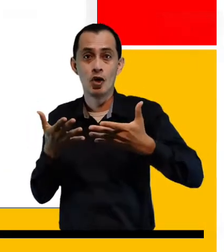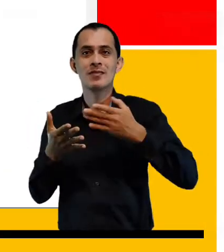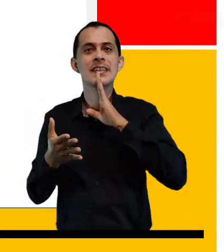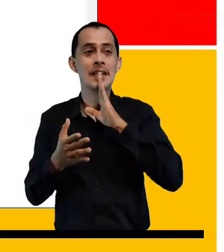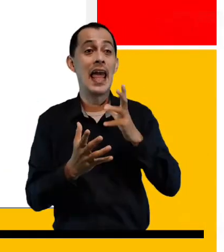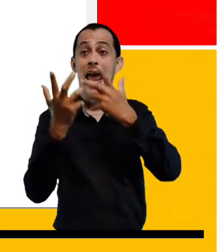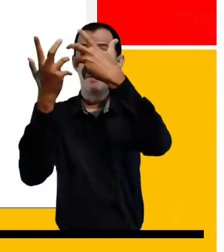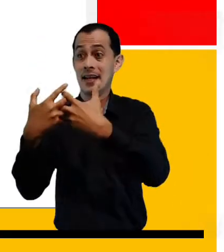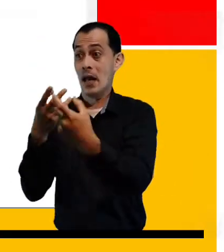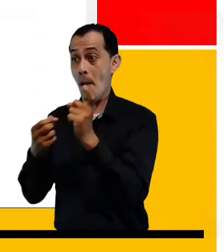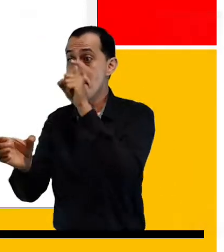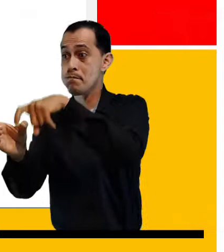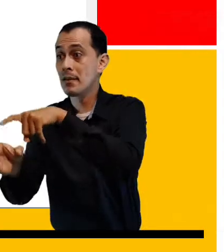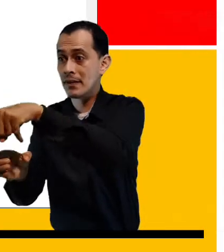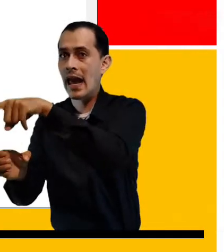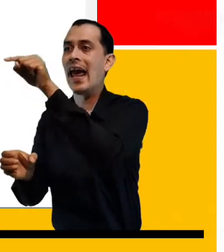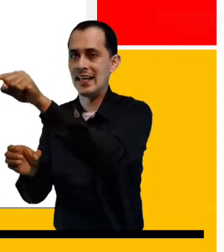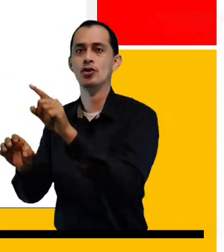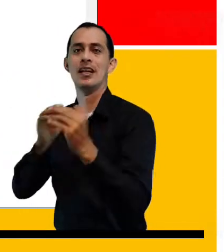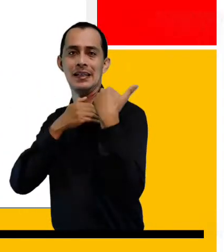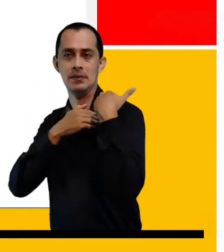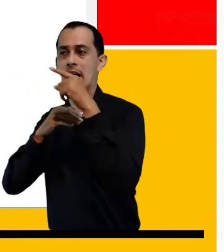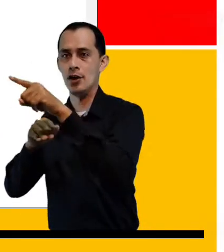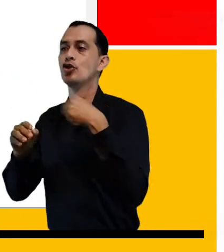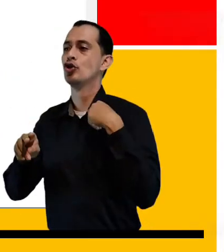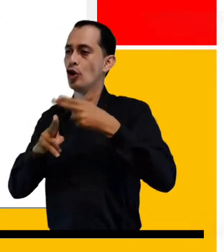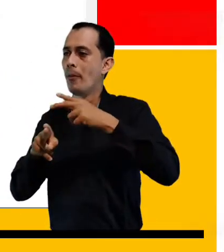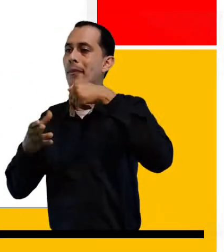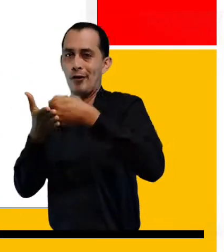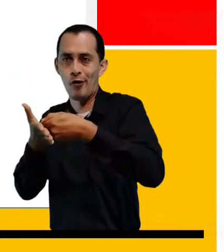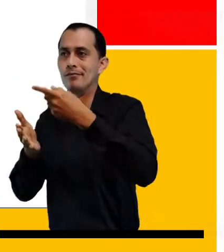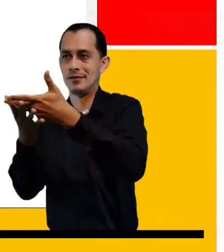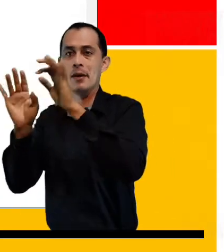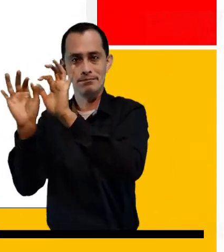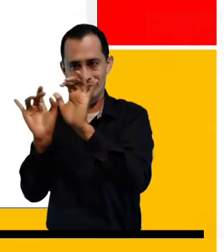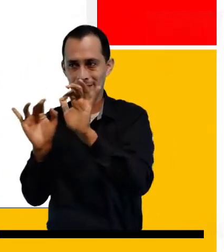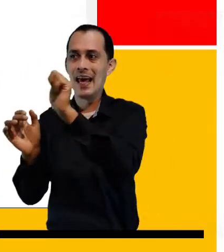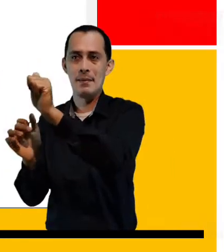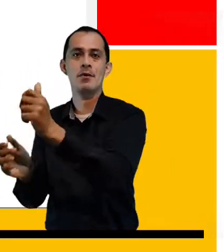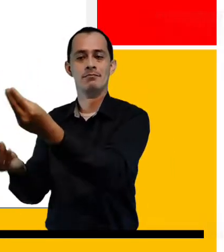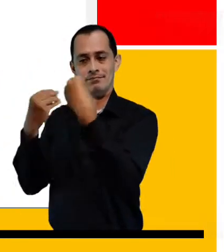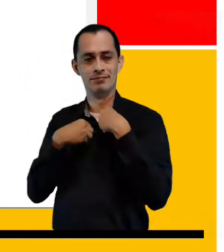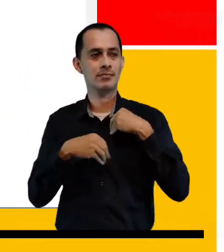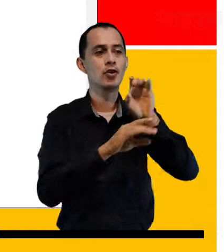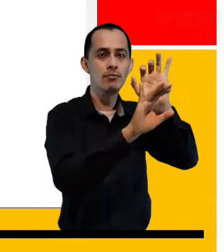En ella existen tres opciones: una como un servidor público o sea funcionario, otra como